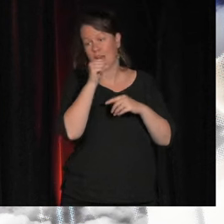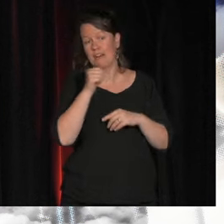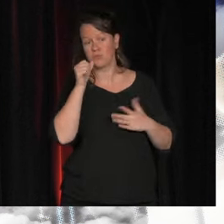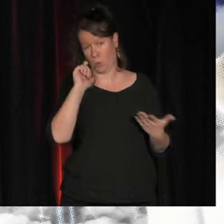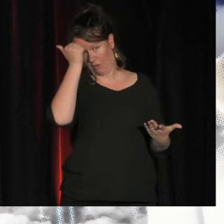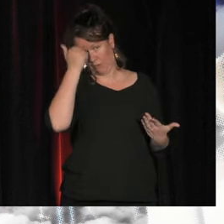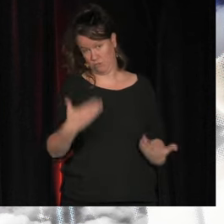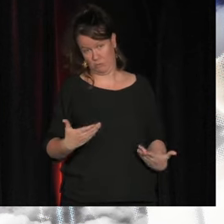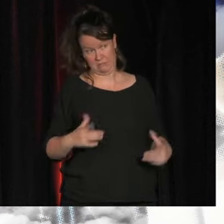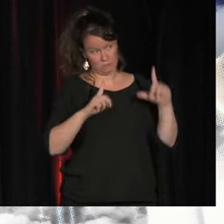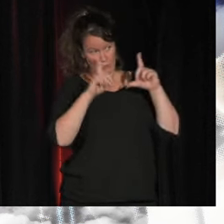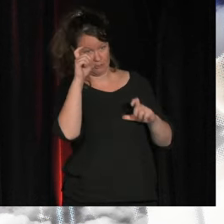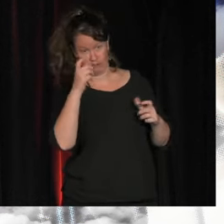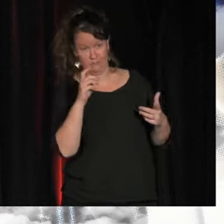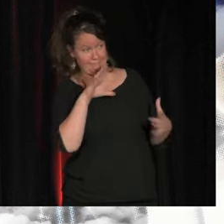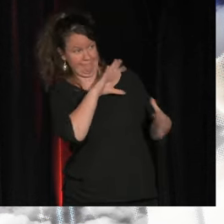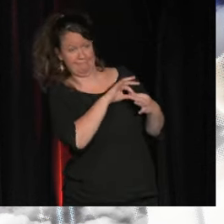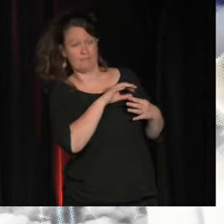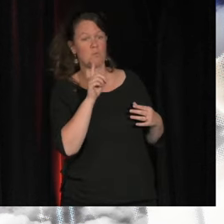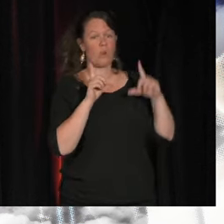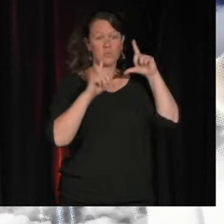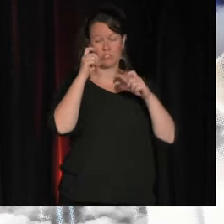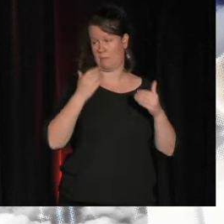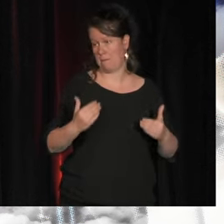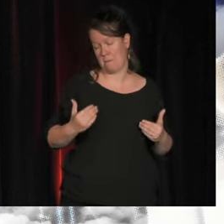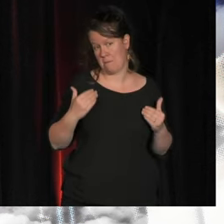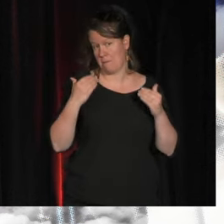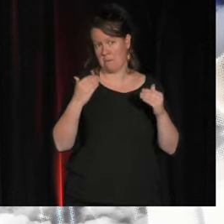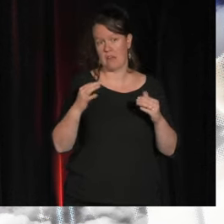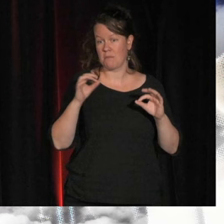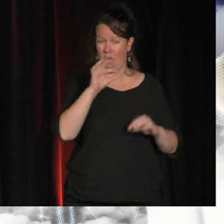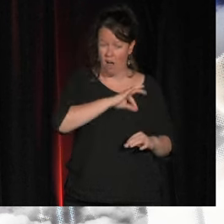aujourd'hui qu'autre chose parce que c'est maintenant une plateforme qui stagne depuis pas mal d'années et qui a du mal à continuer de grossir.